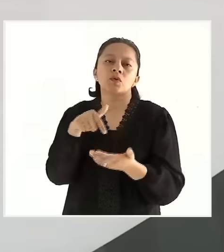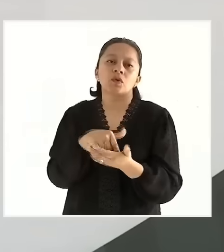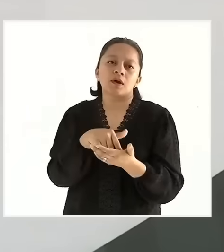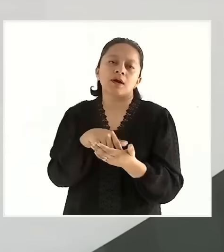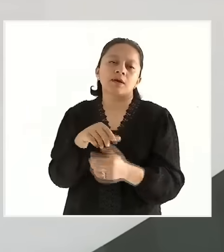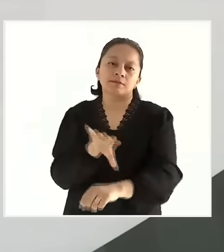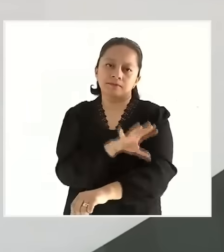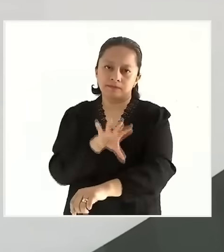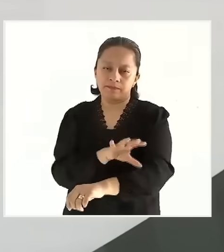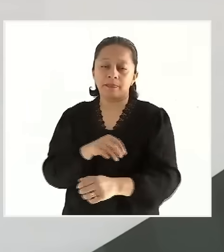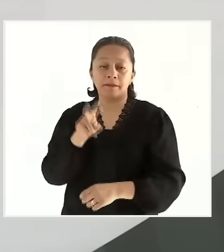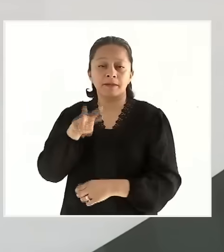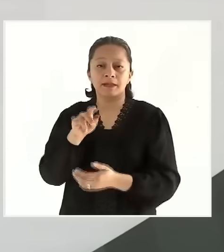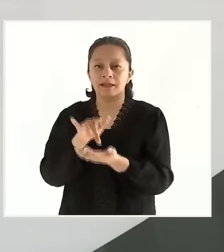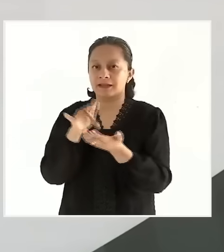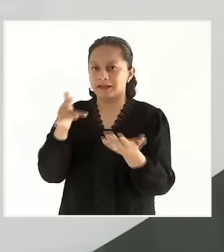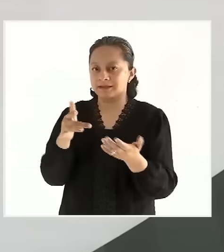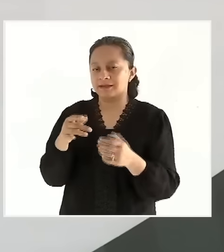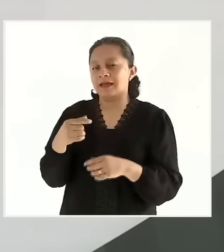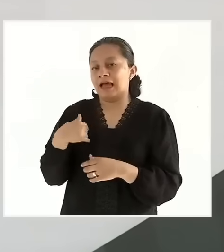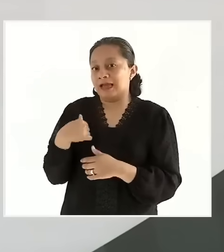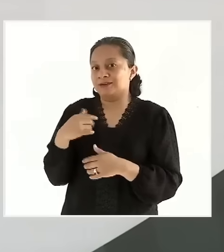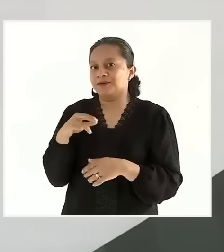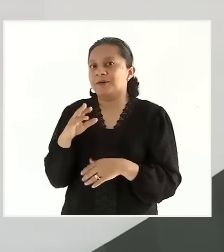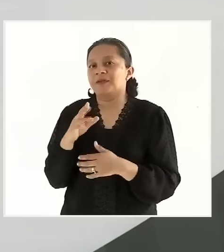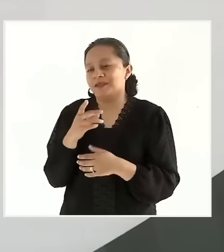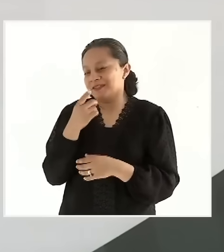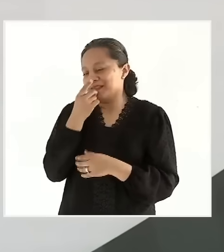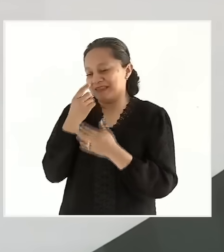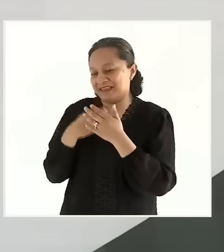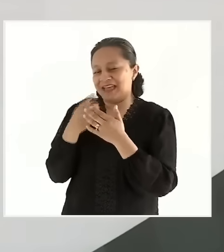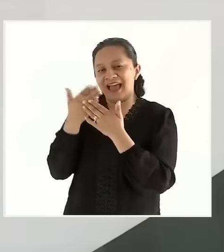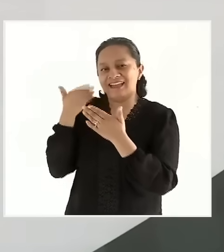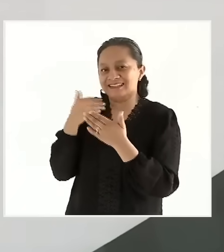Pues quiero agradecerles mucho, dije que no iba a hablar tanto y ya me pasé. Gracias de verdad a